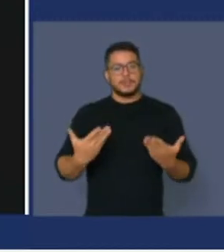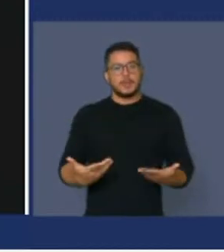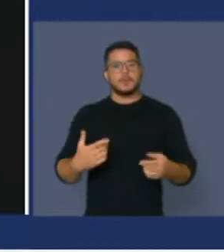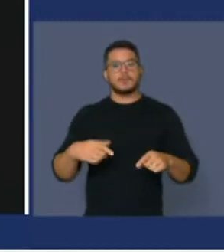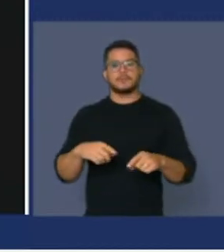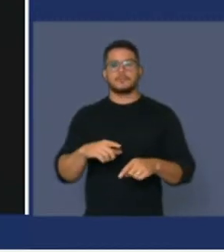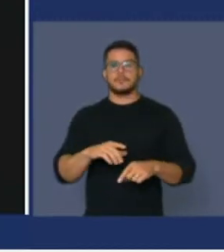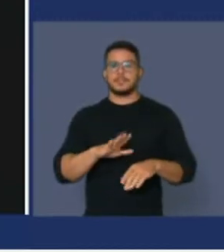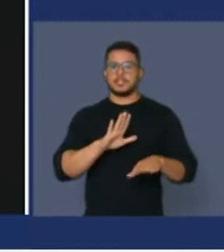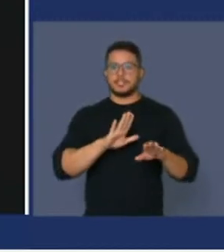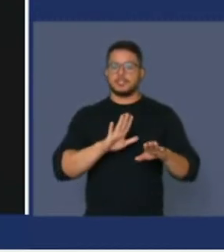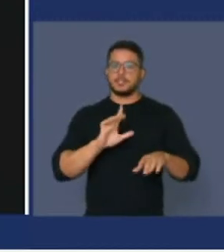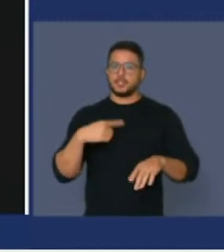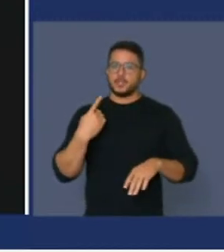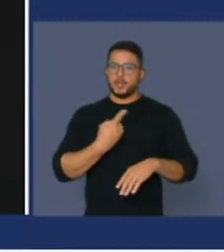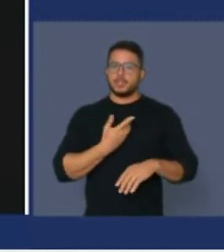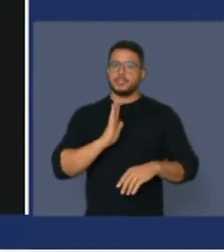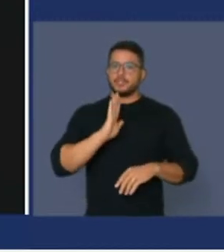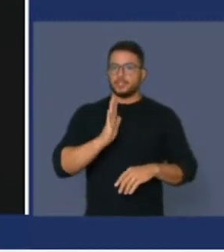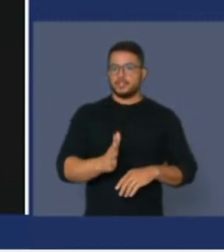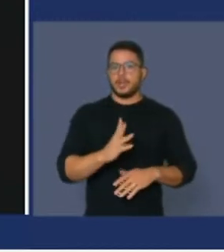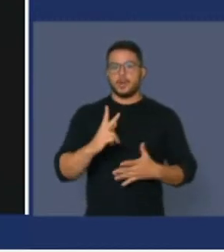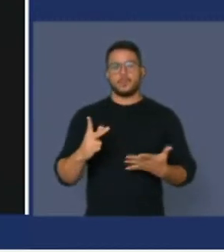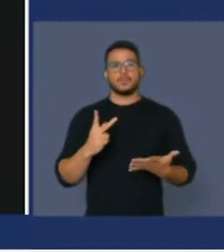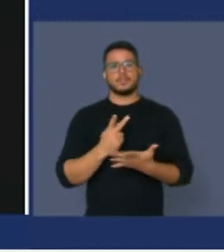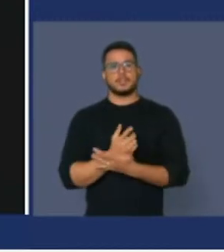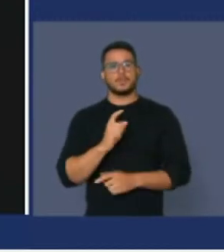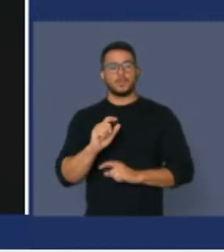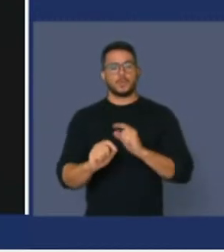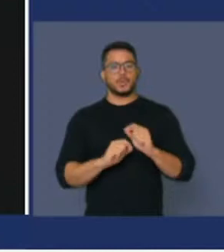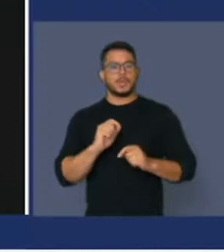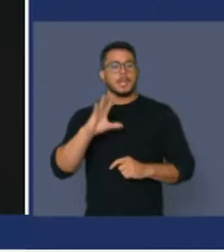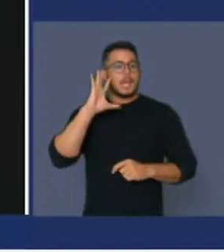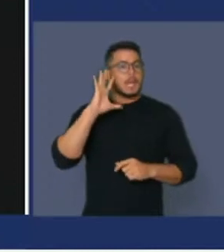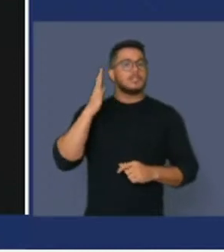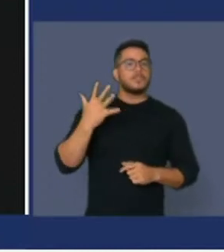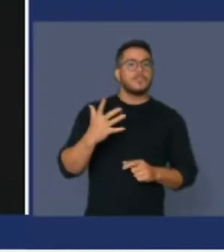NAQUELA OCASIÃO, NÓS OPTAMOS POR CELEREMENTE FAZER ANDAR A COMISSÃO E EM 30 DIAS NÓS